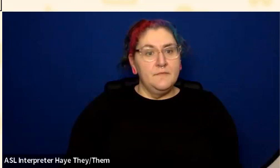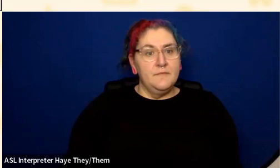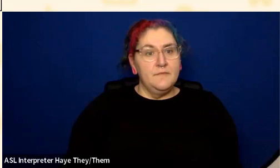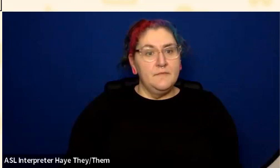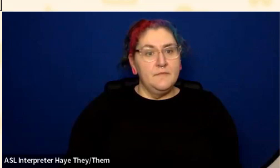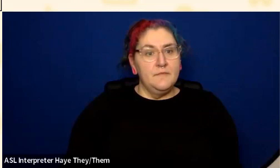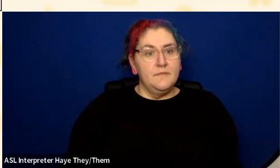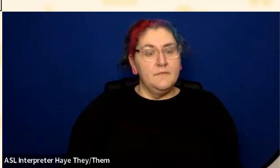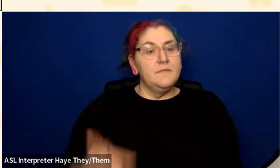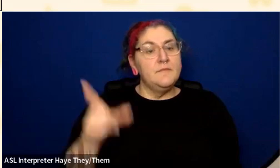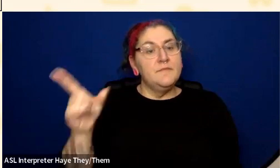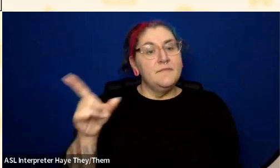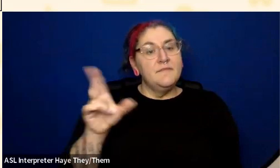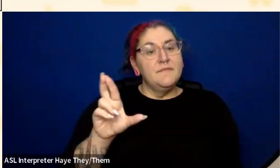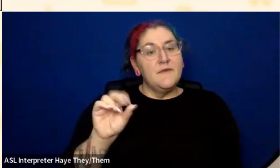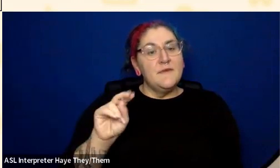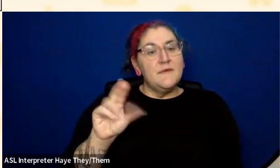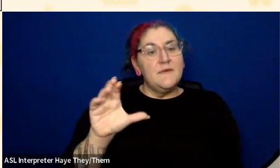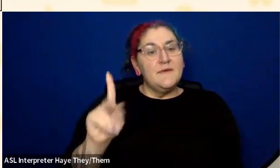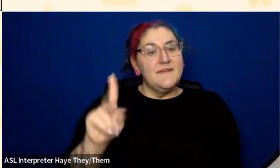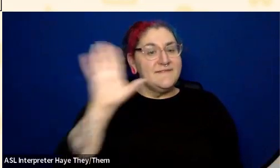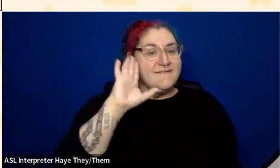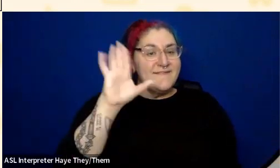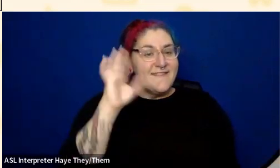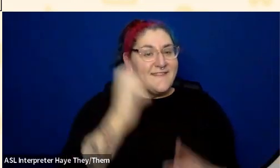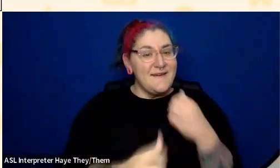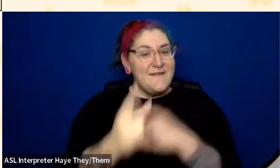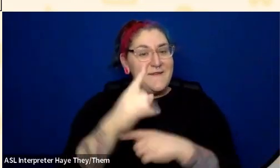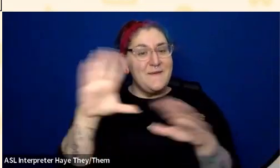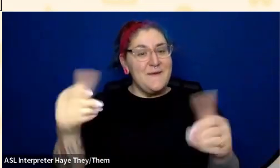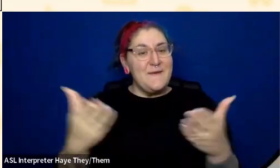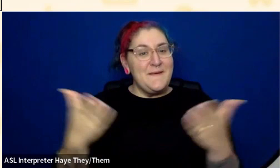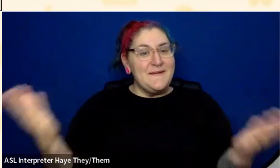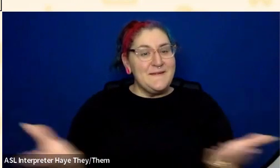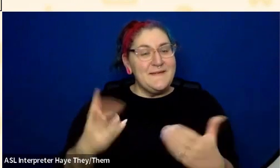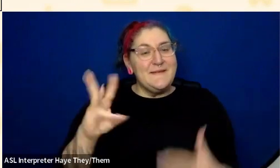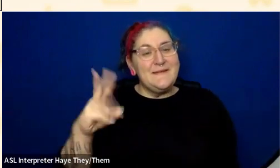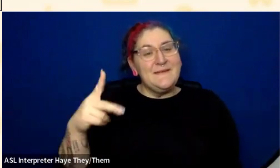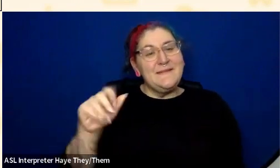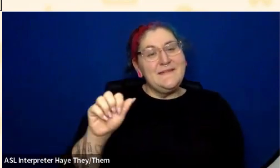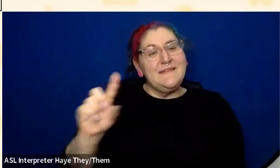Está bien. Hola a todos. Bienvenidos al Día de la Accesibilidad de WP 2023.